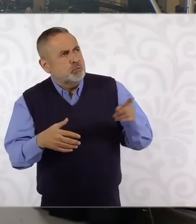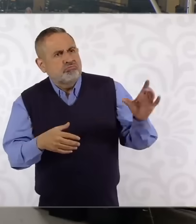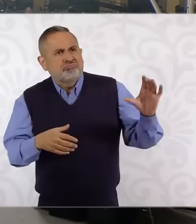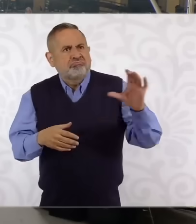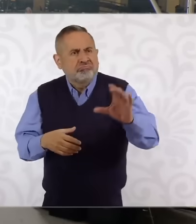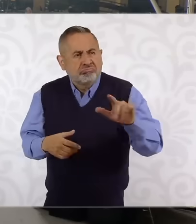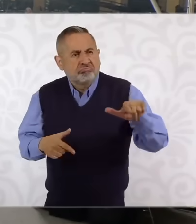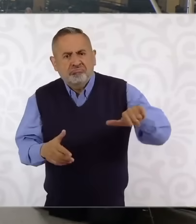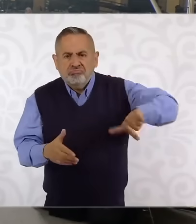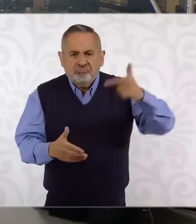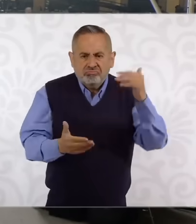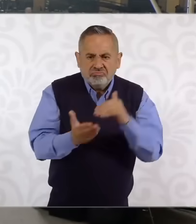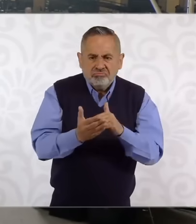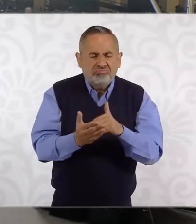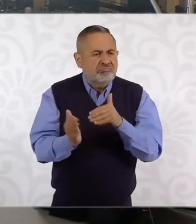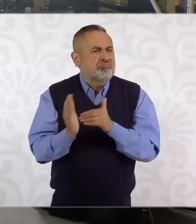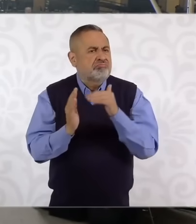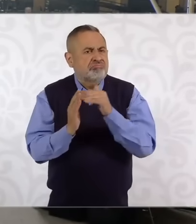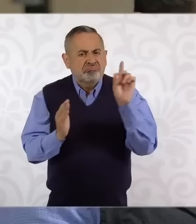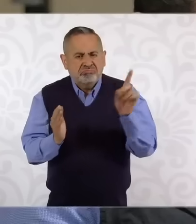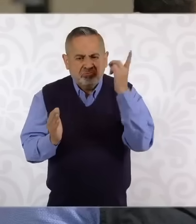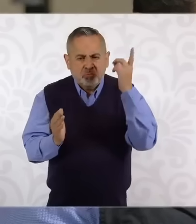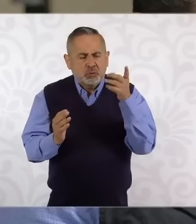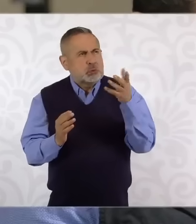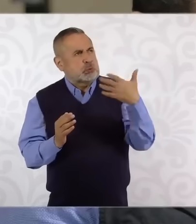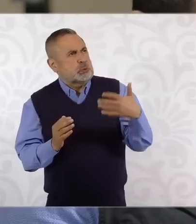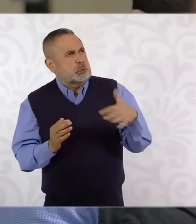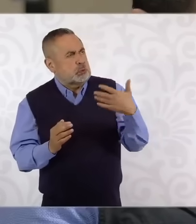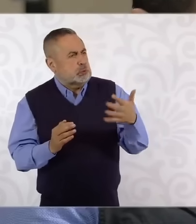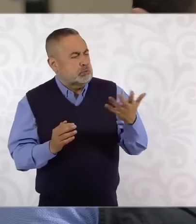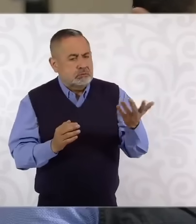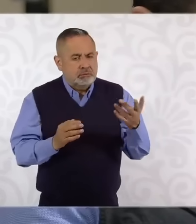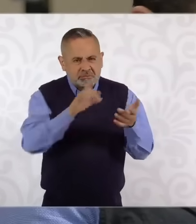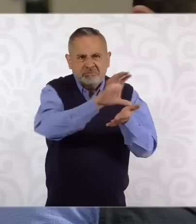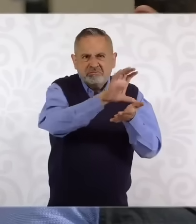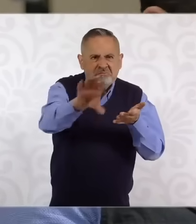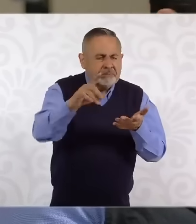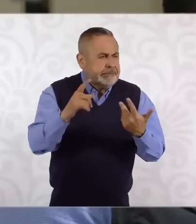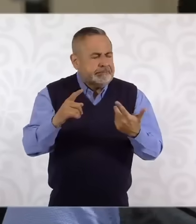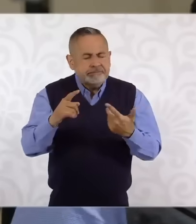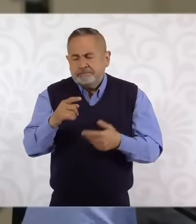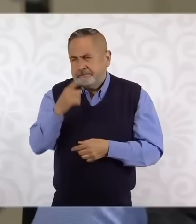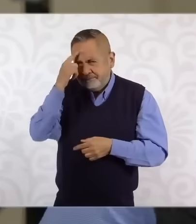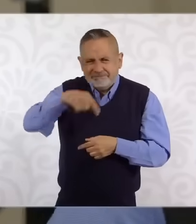12000 millones de dólares en los últimos meses a a ole oaginosas y y productos agropecuarios.